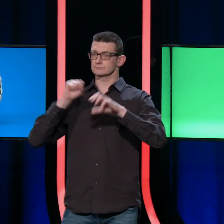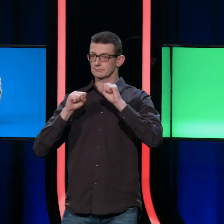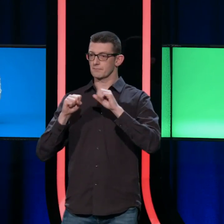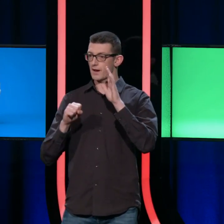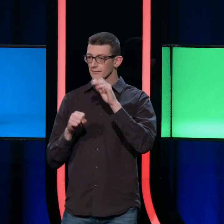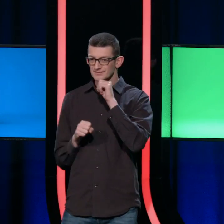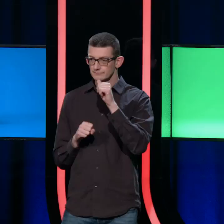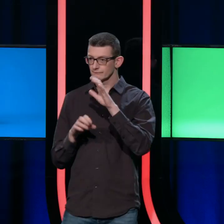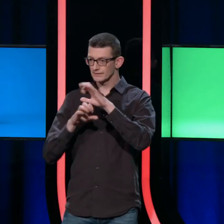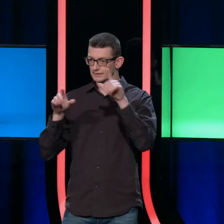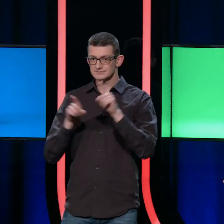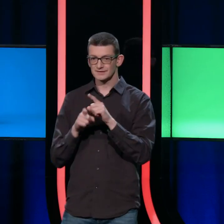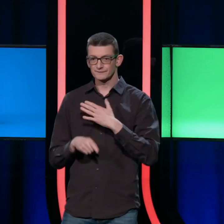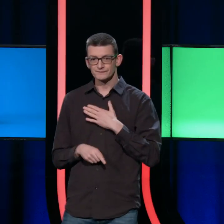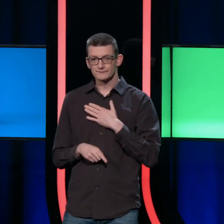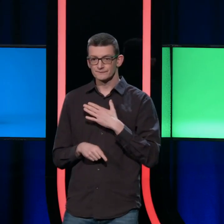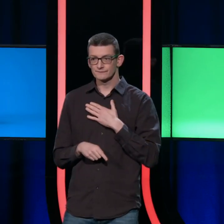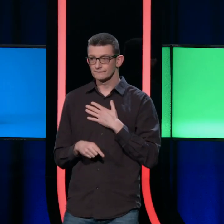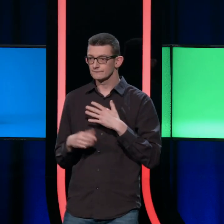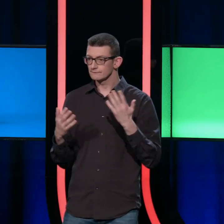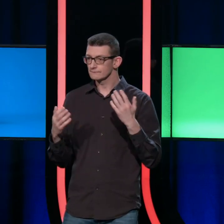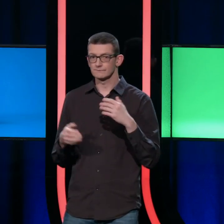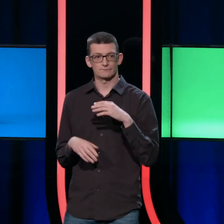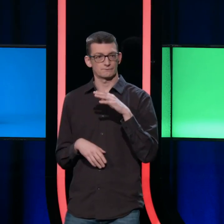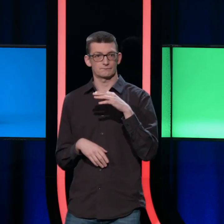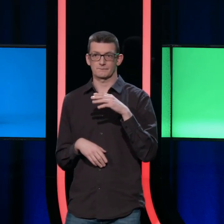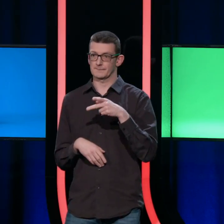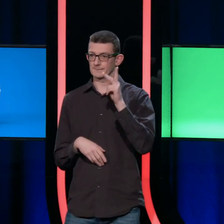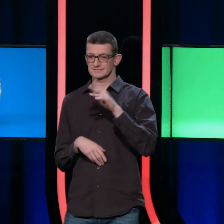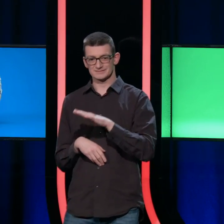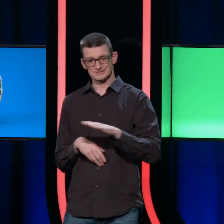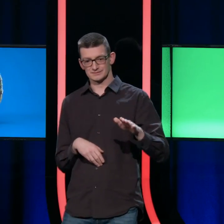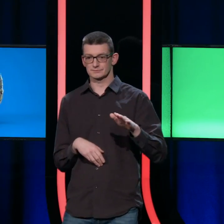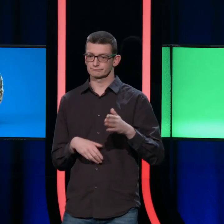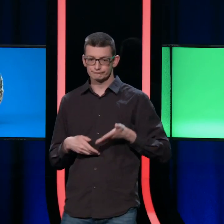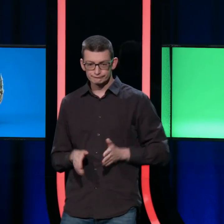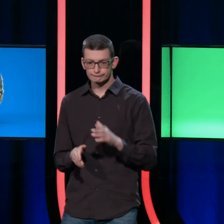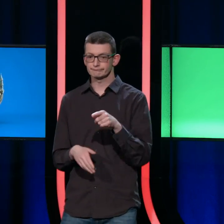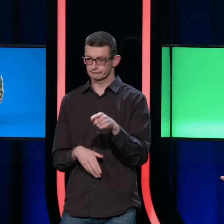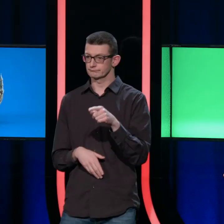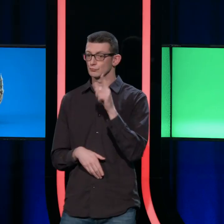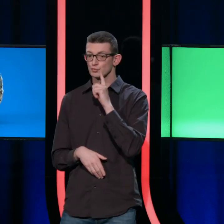Vlaamse Gebarentaal heeft uitgevonden. En het is al helemaal niet zo dat Vlaamse Gebarentaal bedacht is